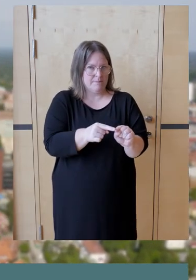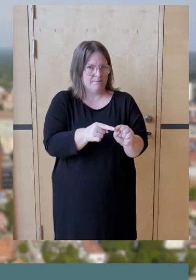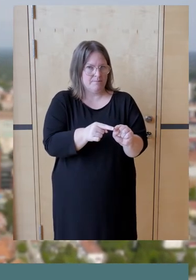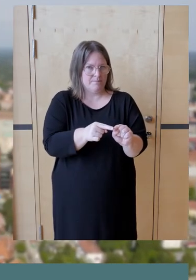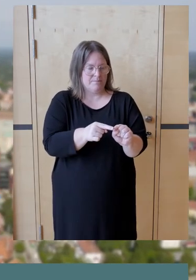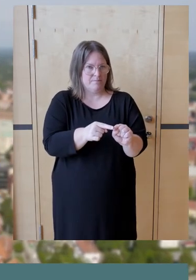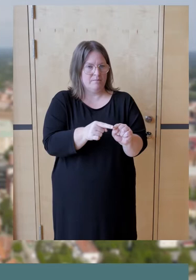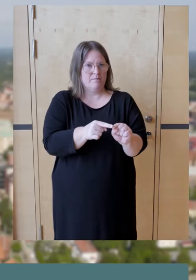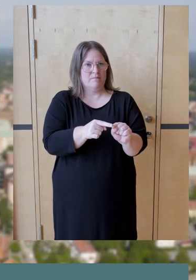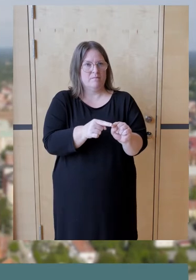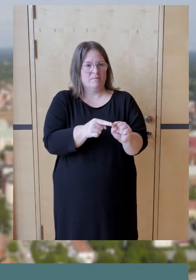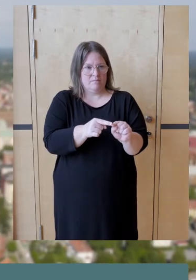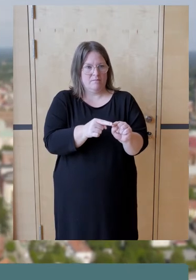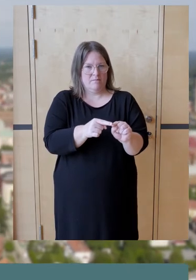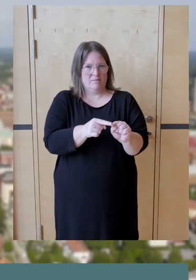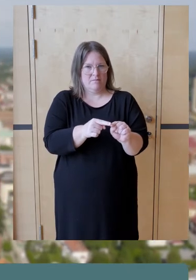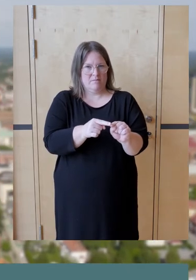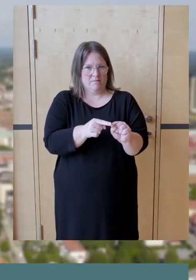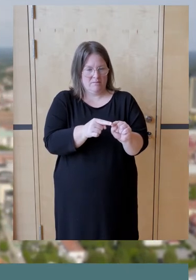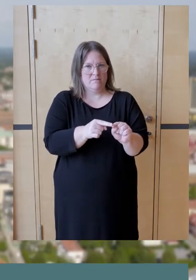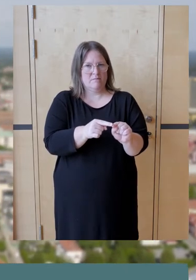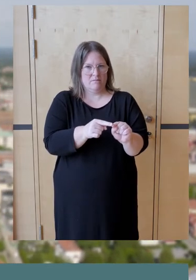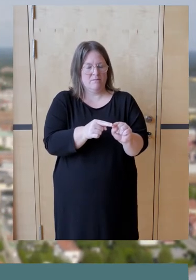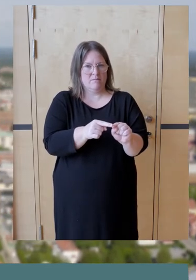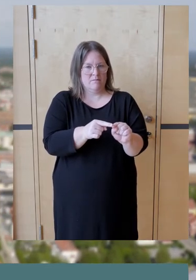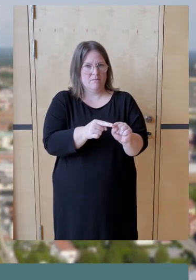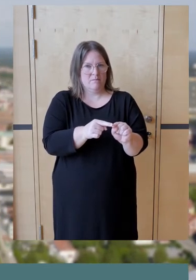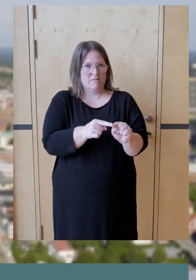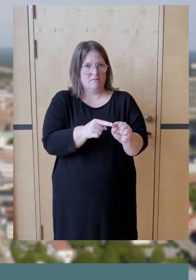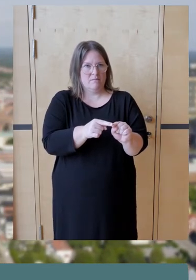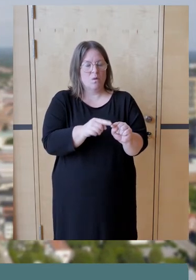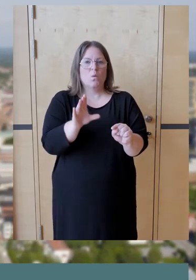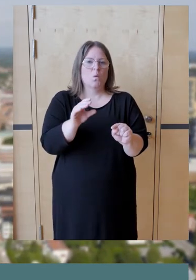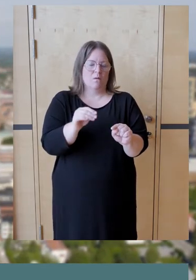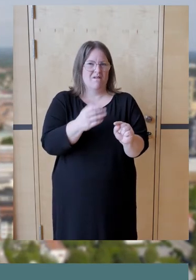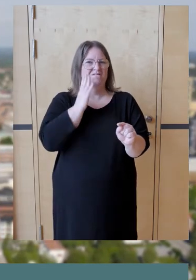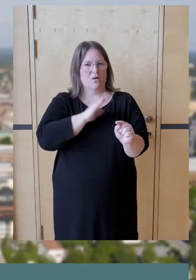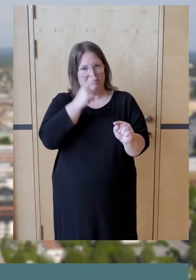Hjullager som vi fick står det klart och tydligt från förvaltningen att det fanns möjlighet att genom att byggnationen att prioritera